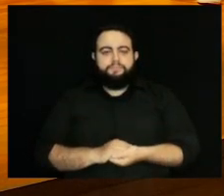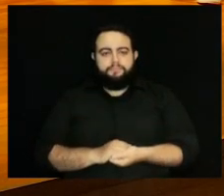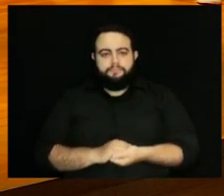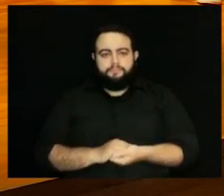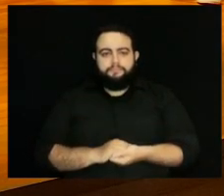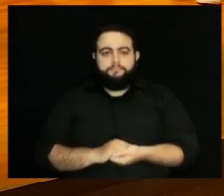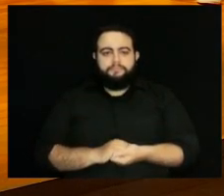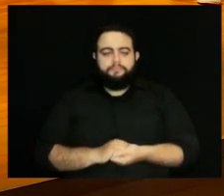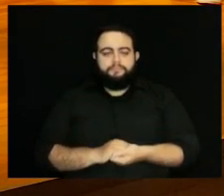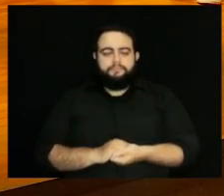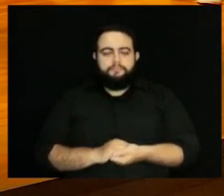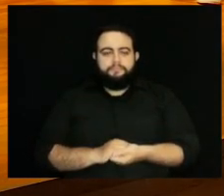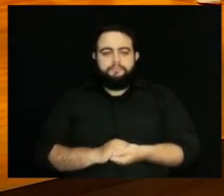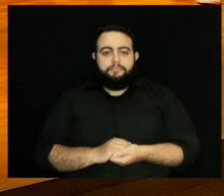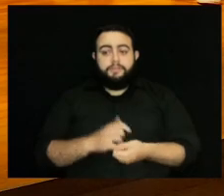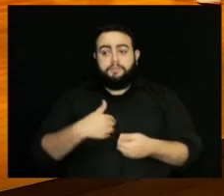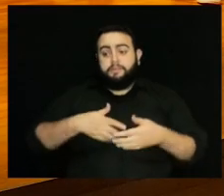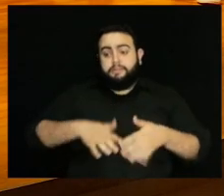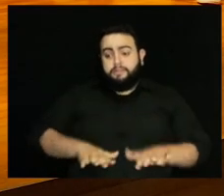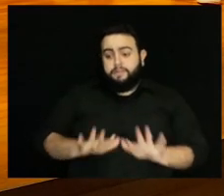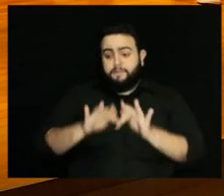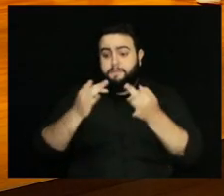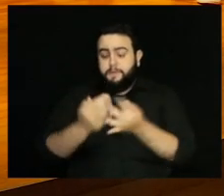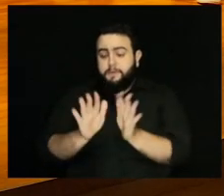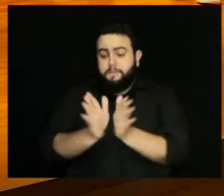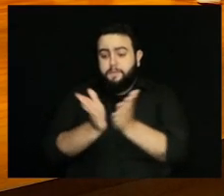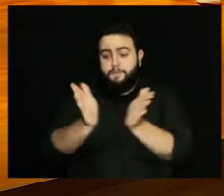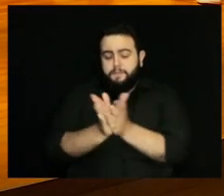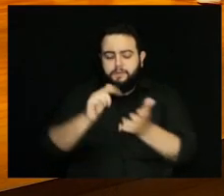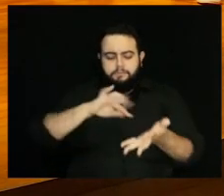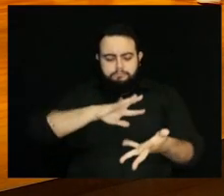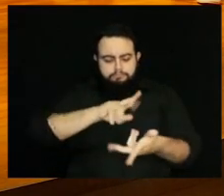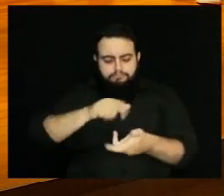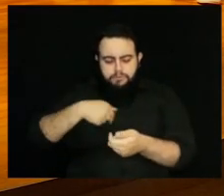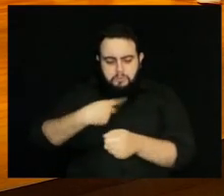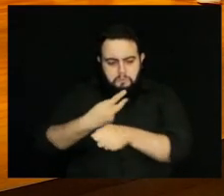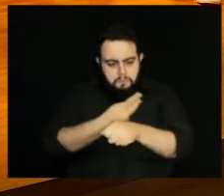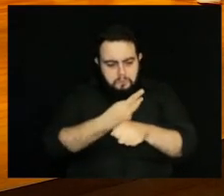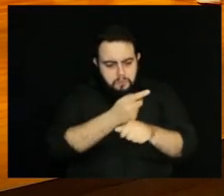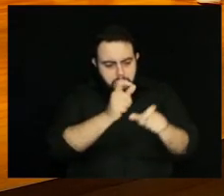Nasci de uma família pobre, rodei pelo mundo procurando alguém que me dissesse o que